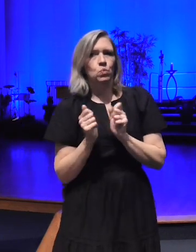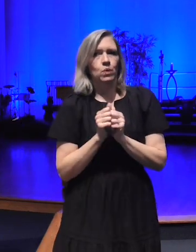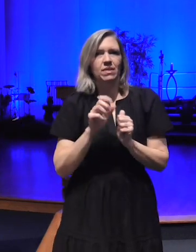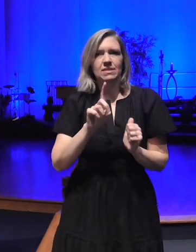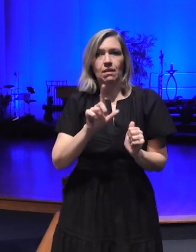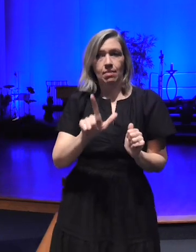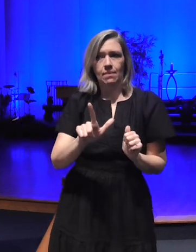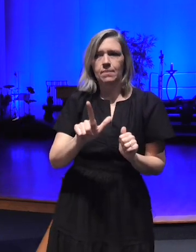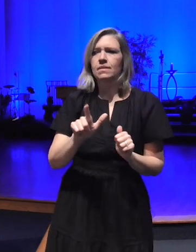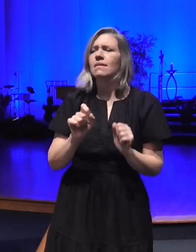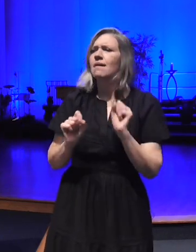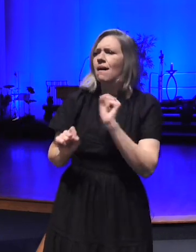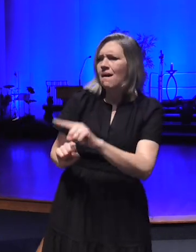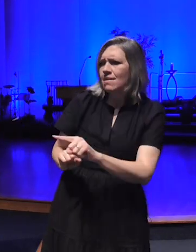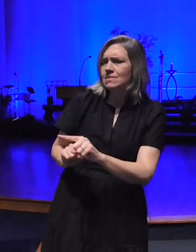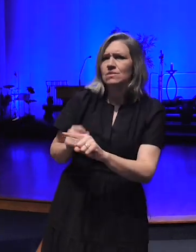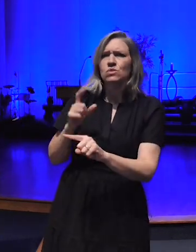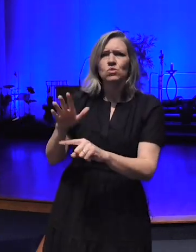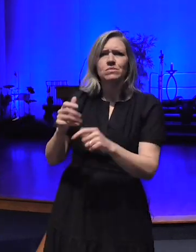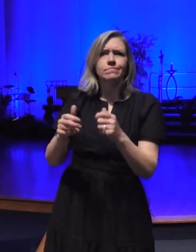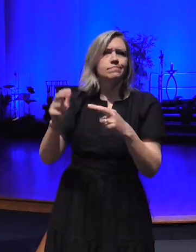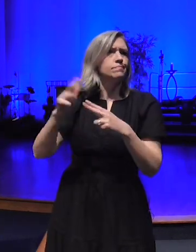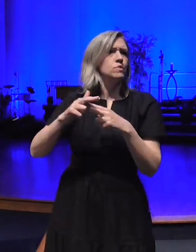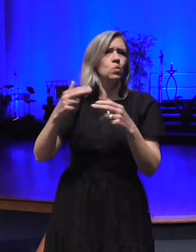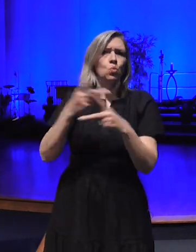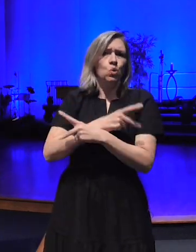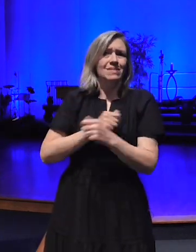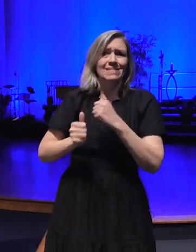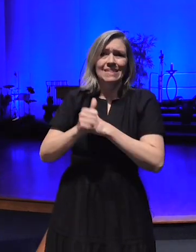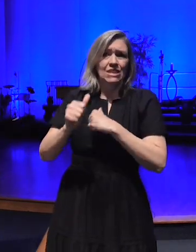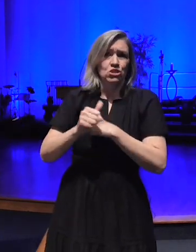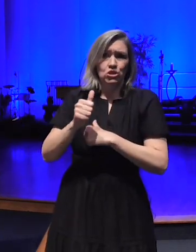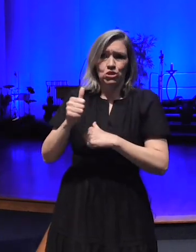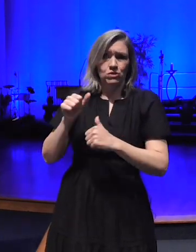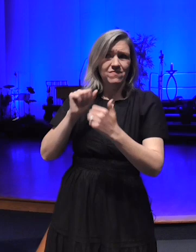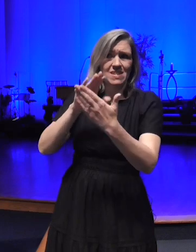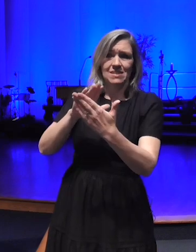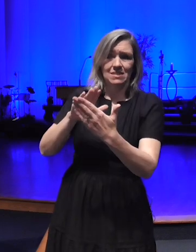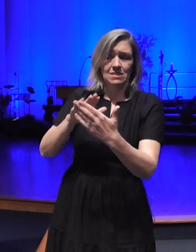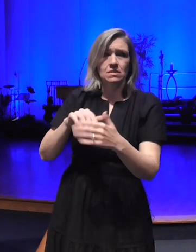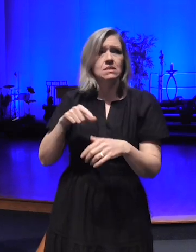que enfrentaste mientras estabas en cautiverio, él dijo: Oh, enfrenté muchos peligros grandes, pero el mayor fueron los